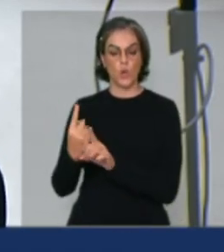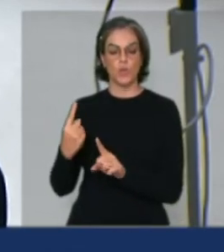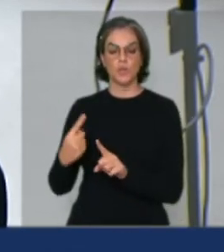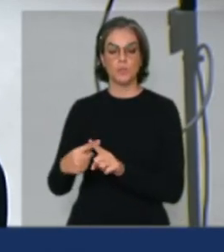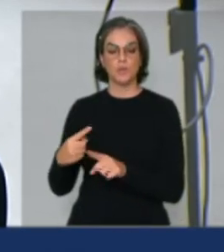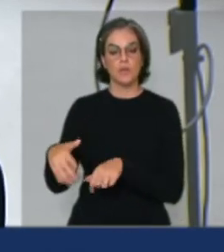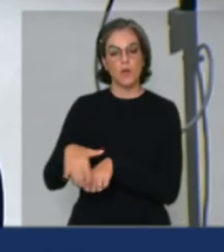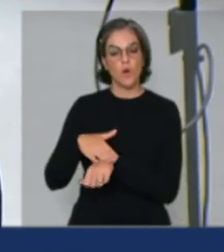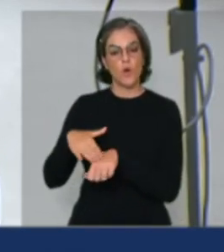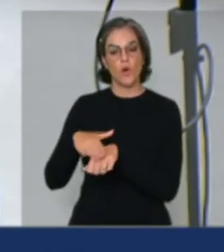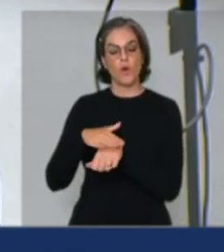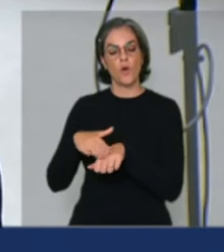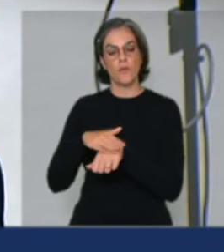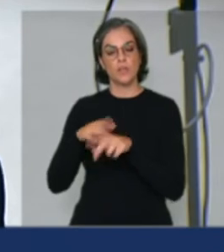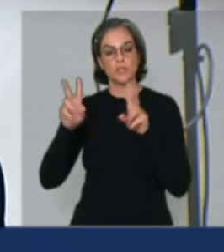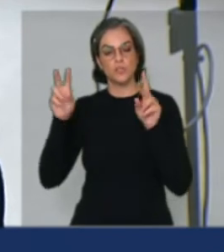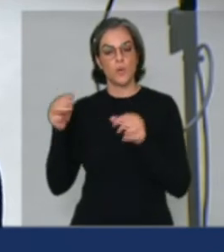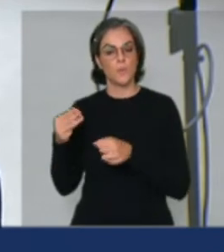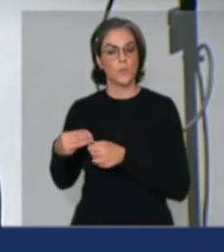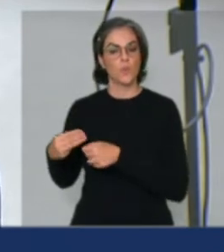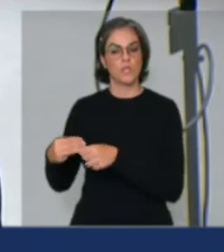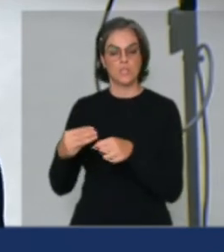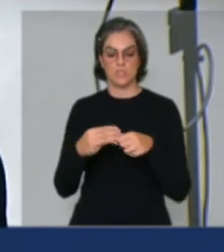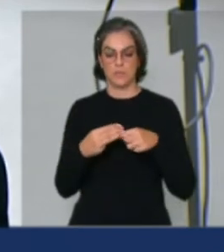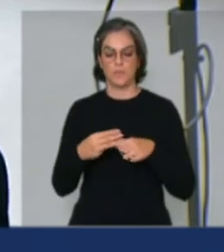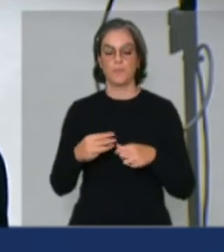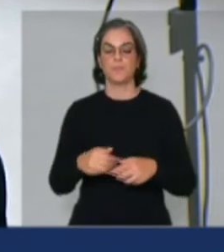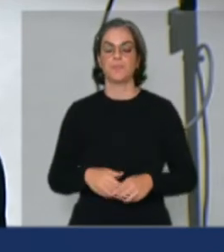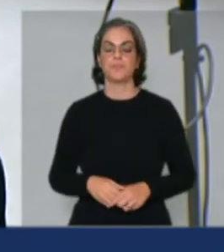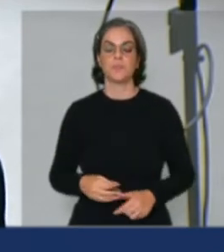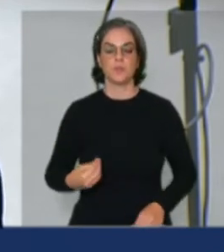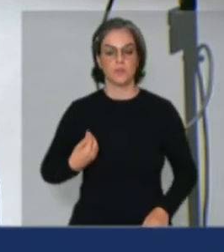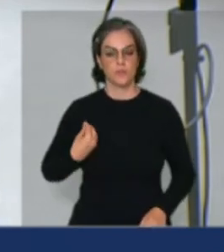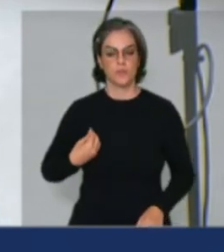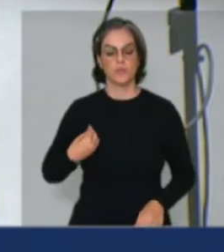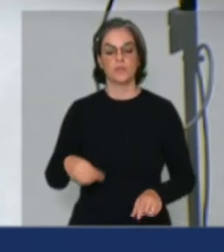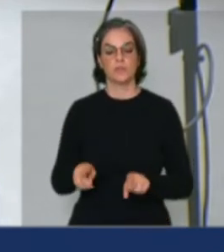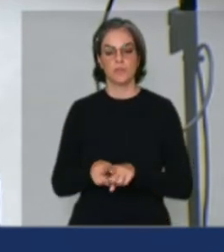PIOS. AQUI, CONOSCO, ESTÁ TAMBÉM FAZENDO PARTE O